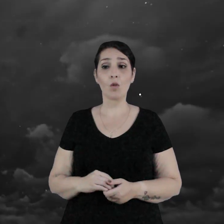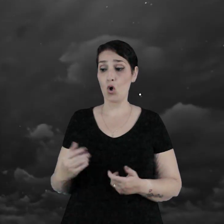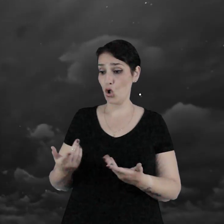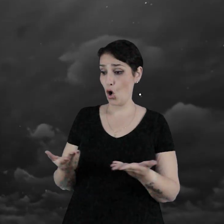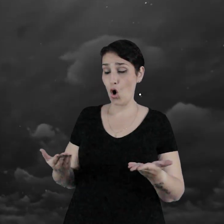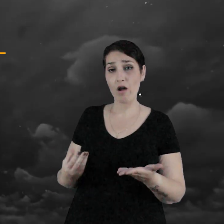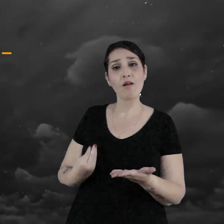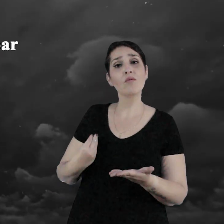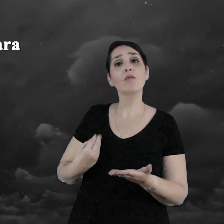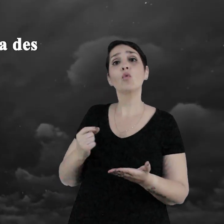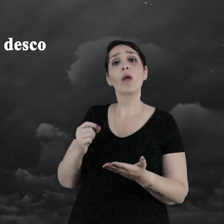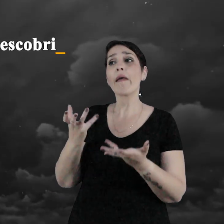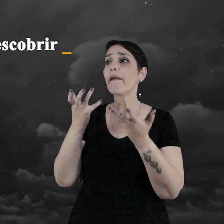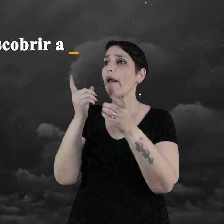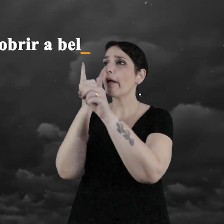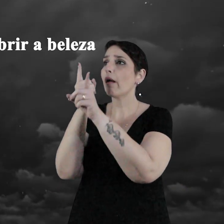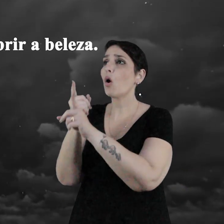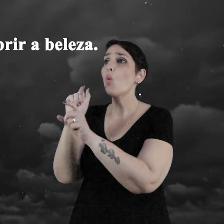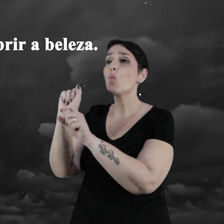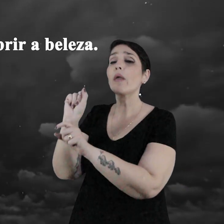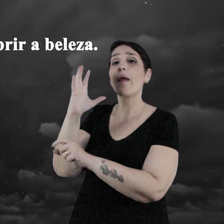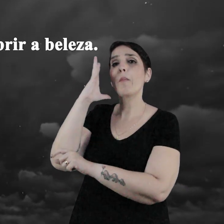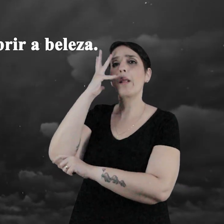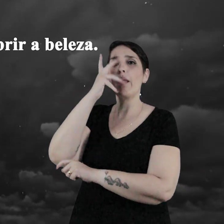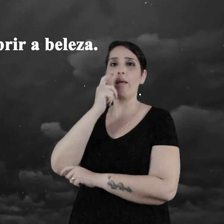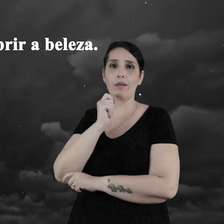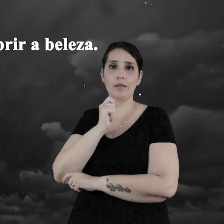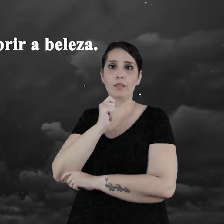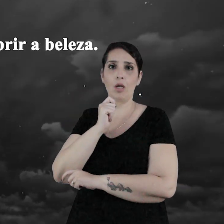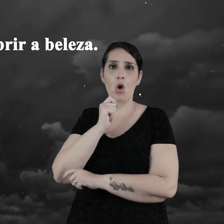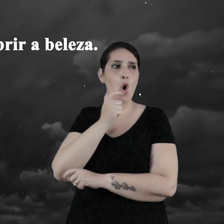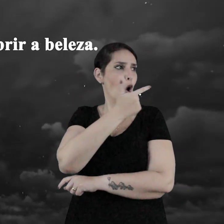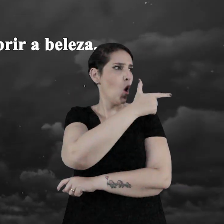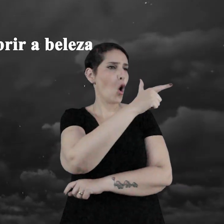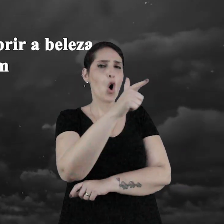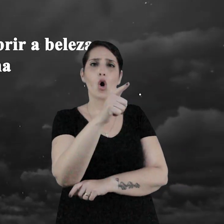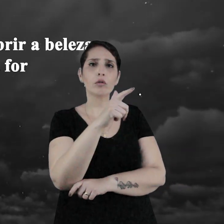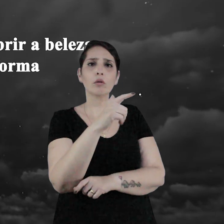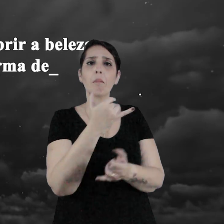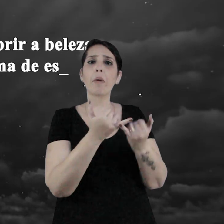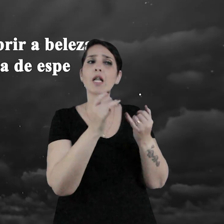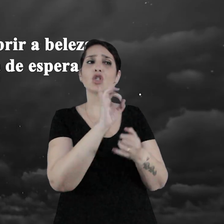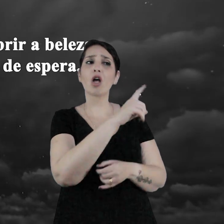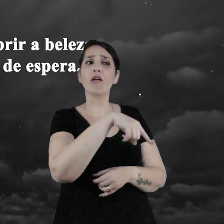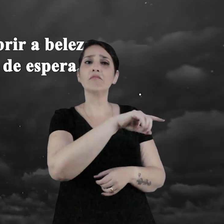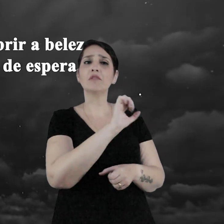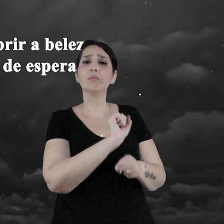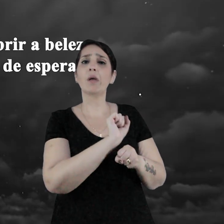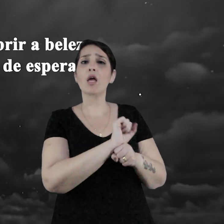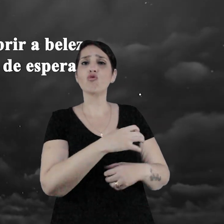Vivemos apenas para descobrir a beleza. Todo o resto é uma forma de espera.